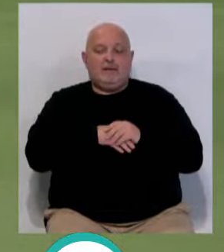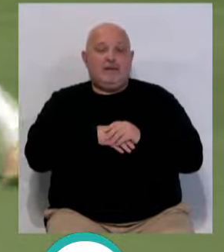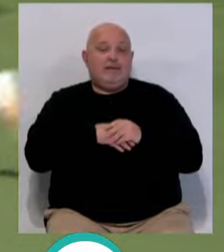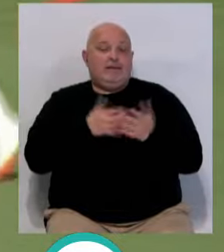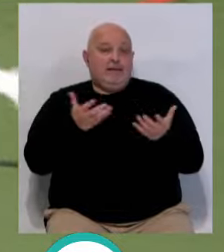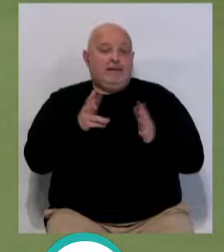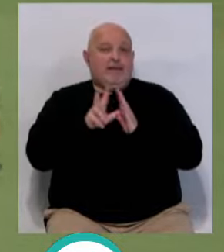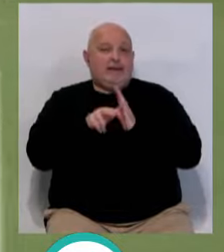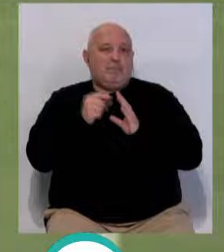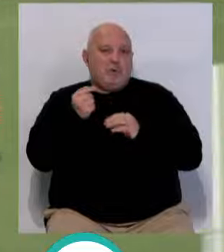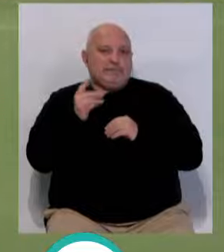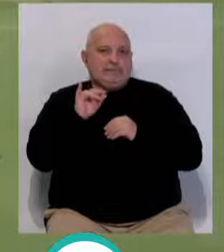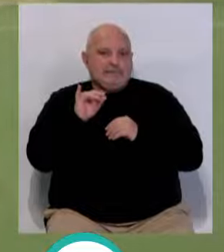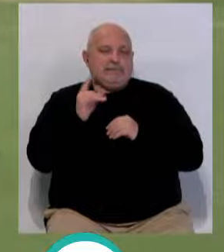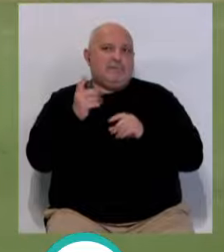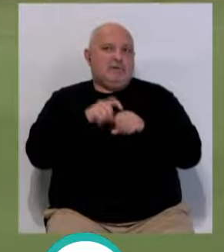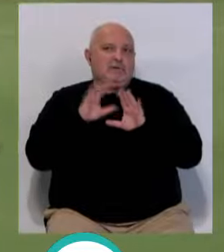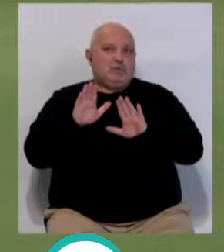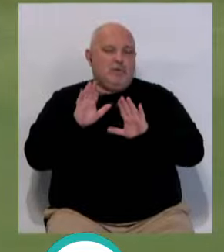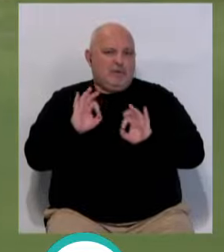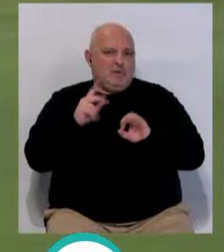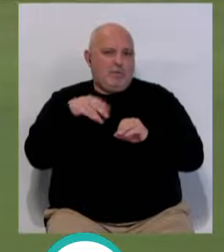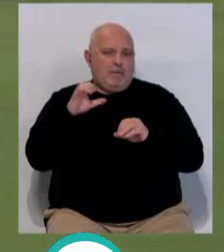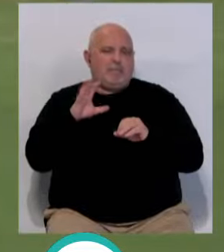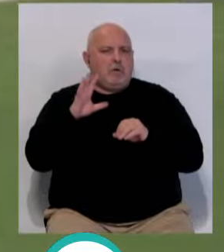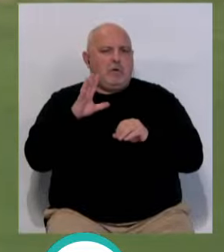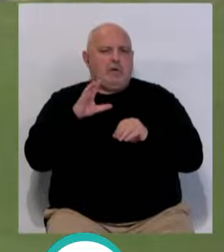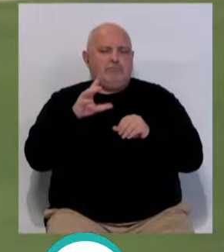lento pero imagino que sus maneras de jugar pero pero tiene mucha proyección tiene mucho